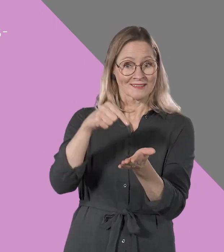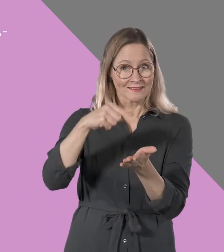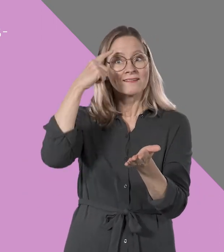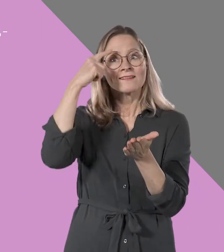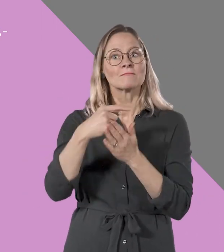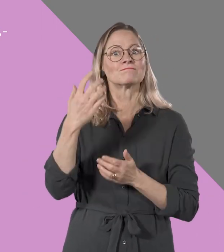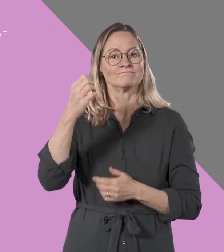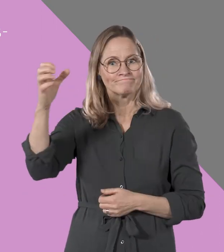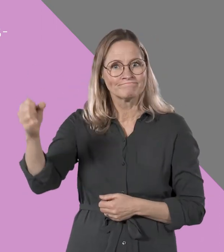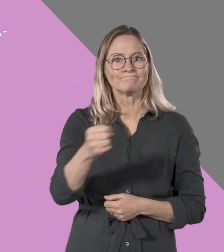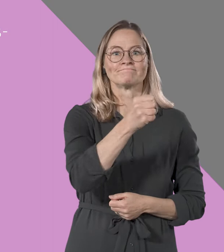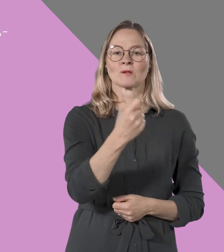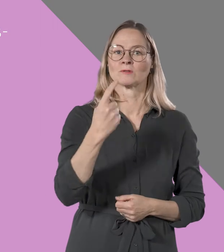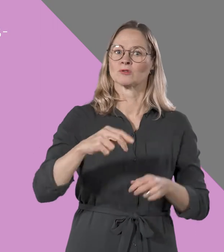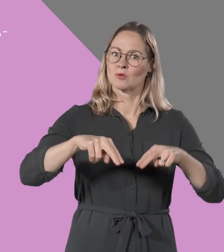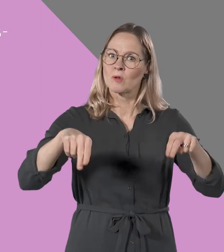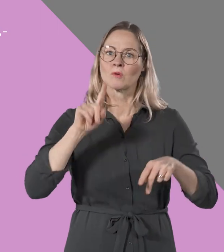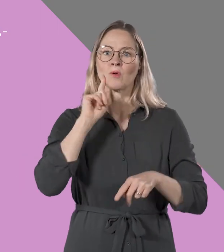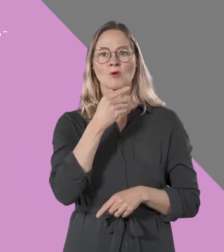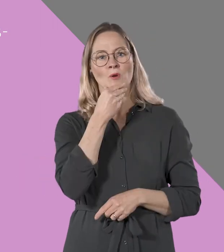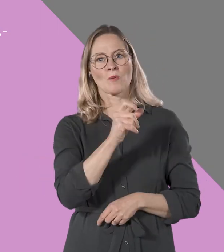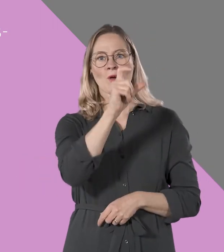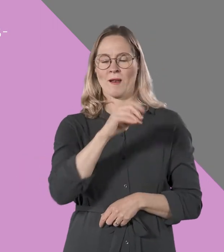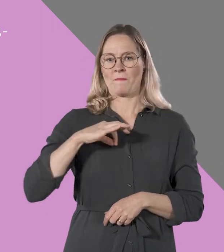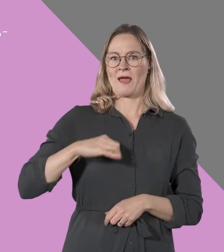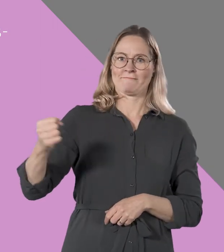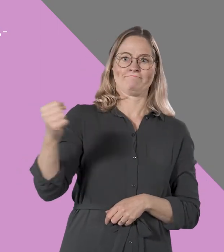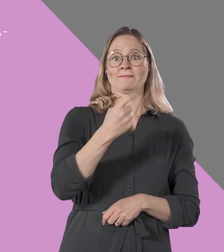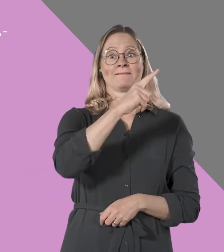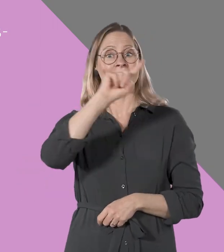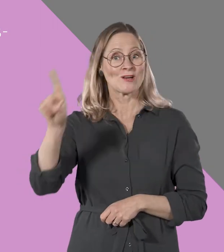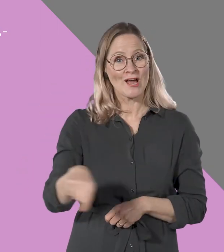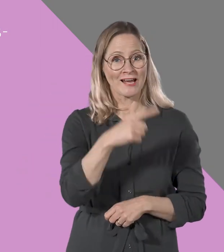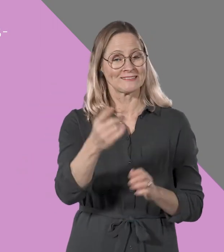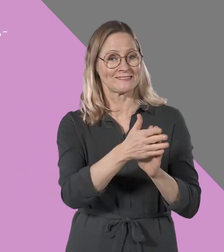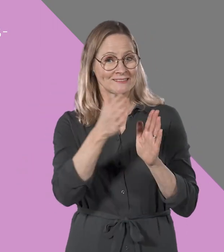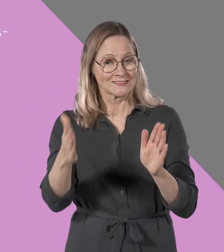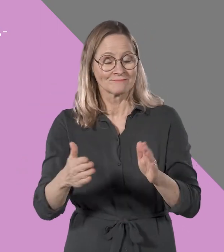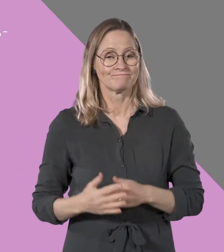joka mahdollistaa yhden työttömän kuuron nuoren palkkaamisen vuodeksi.